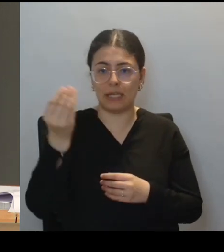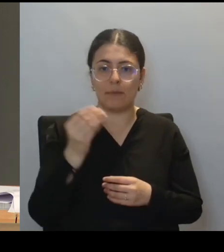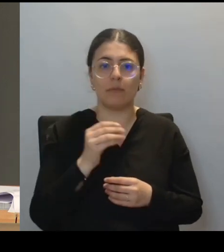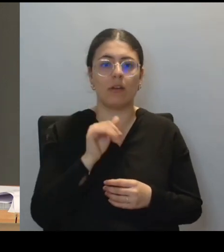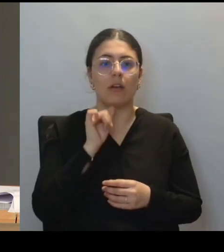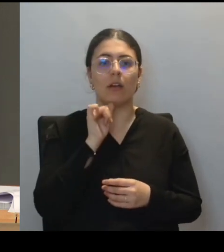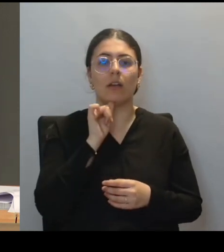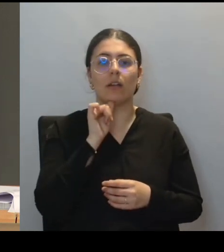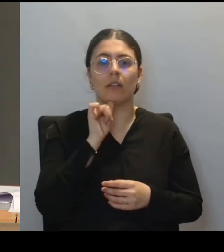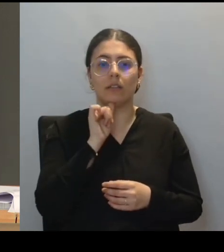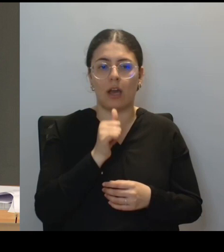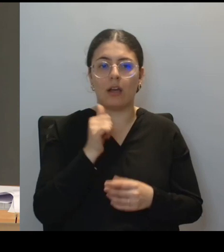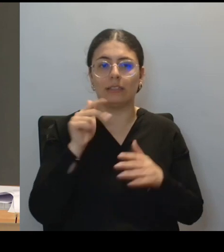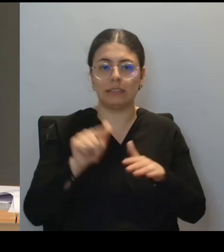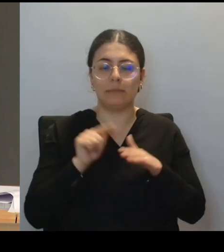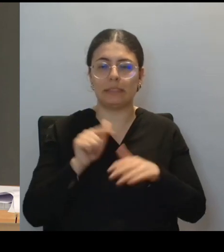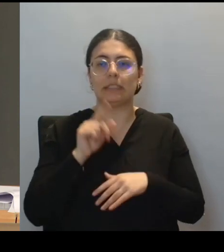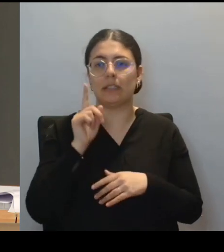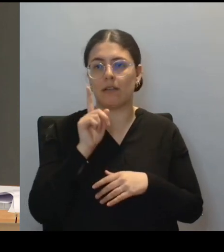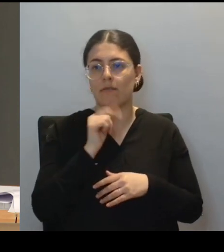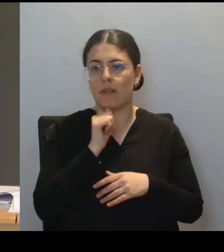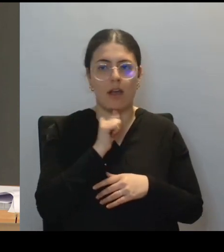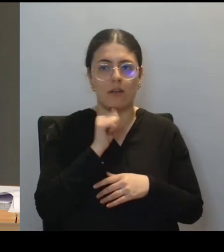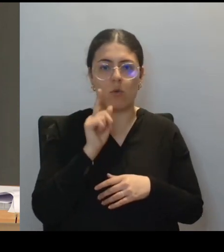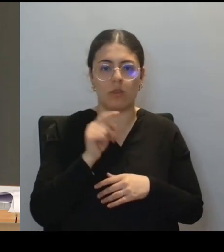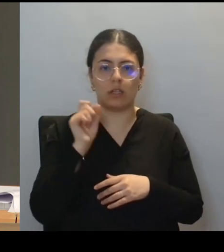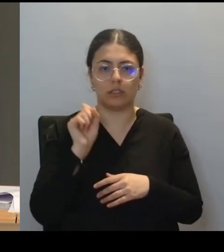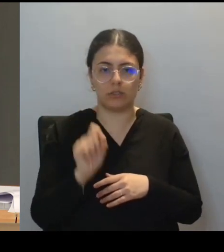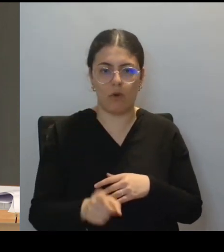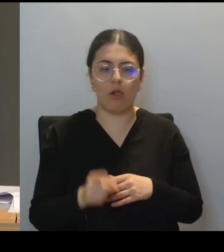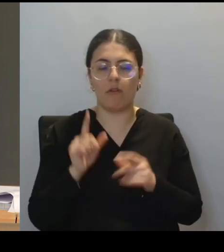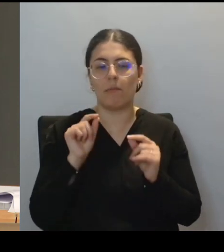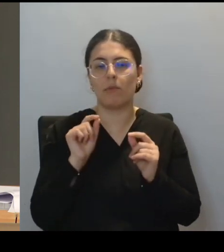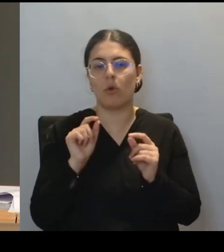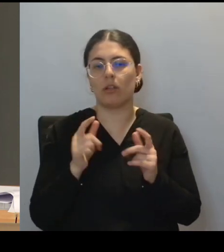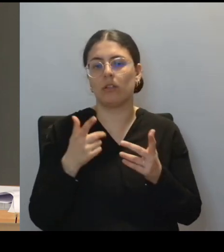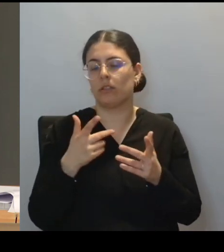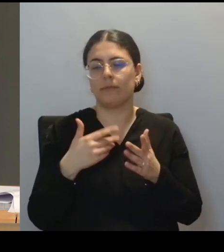Damit nicht gewählt. Wahl eines Mitglieds und eines stellvertretenden Mitglieds der G